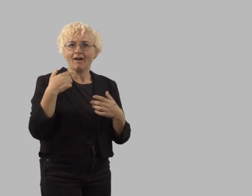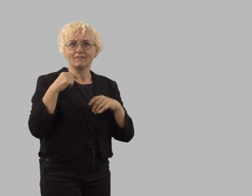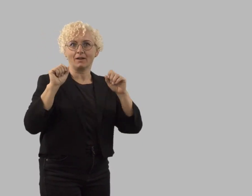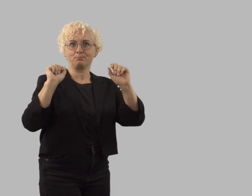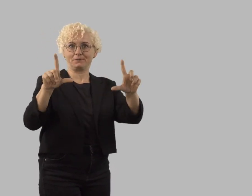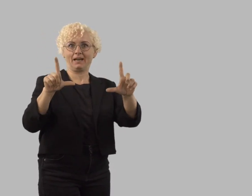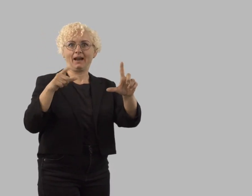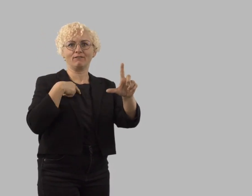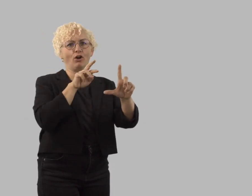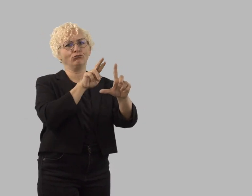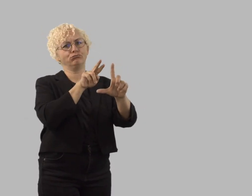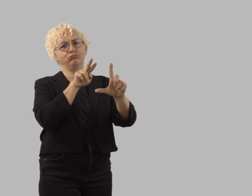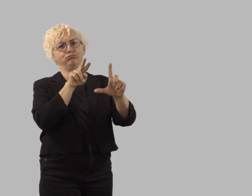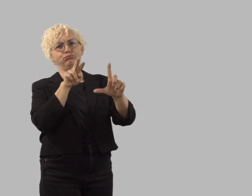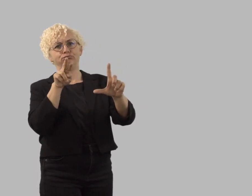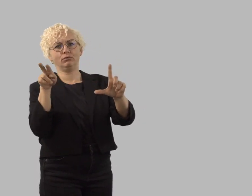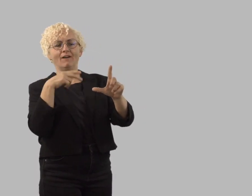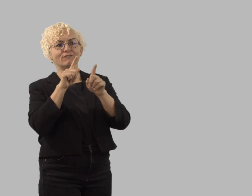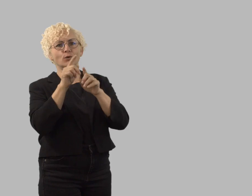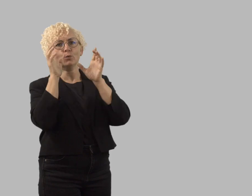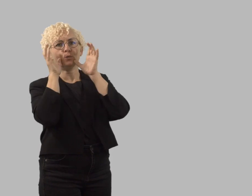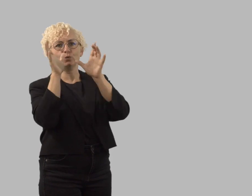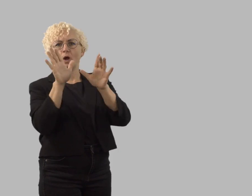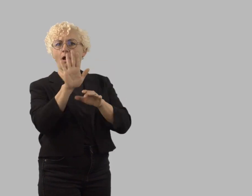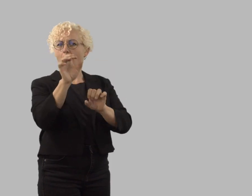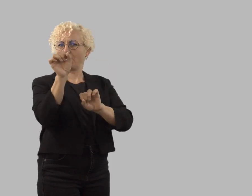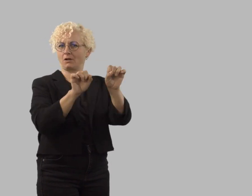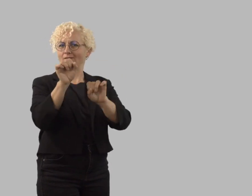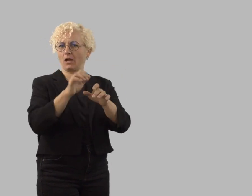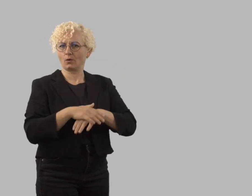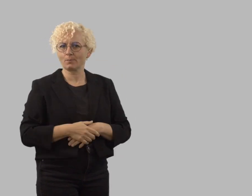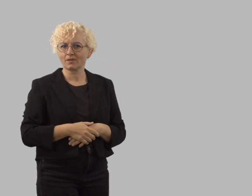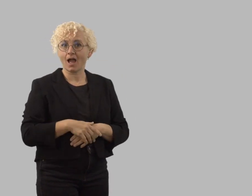dass wir quasi daran vorübergehen und ihr dabei zuschauen.